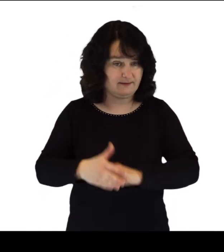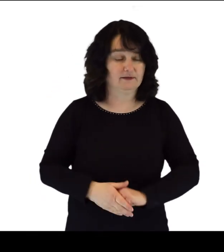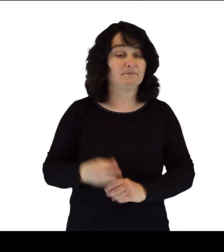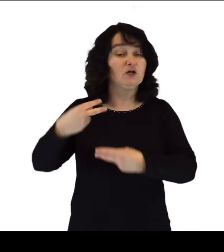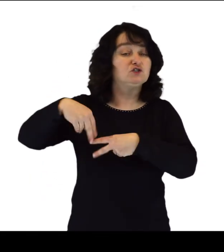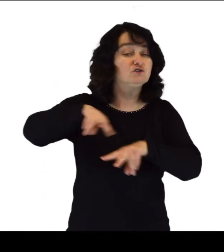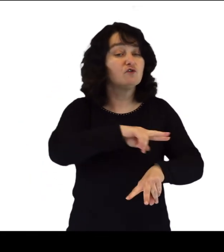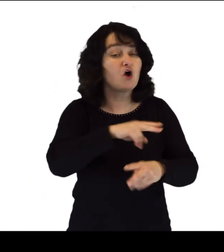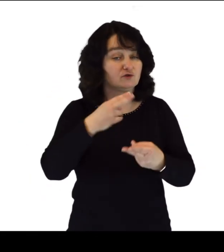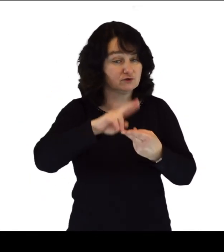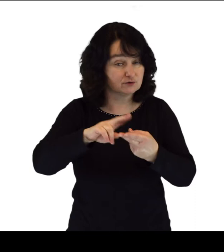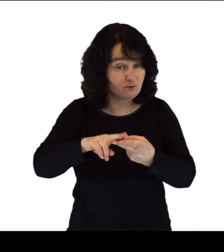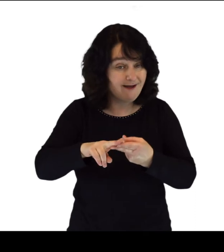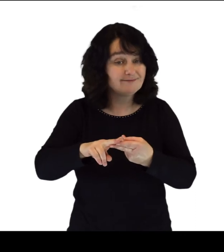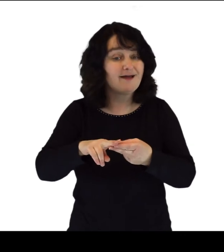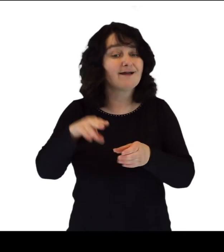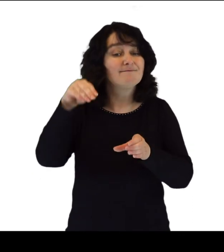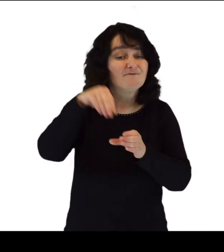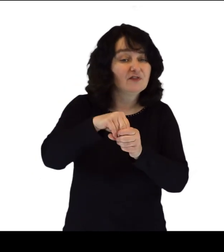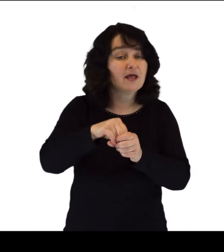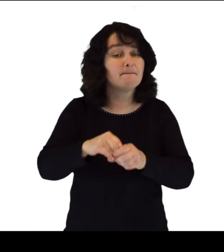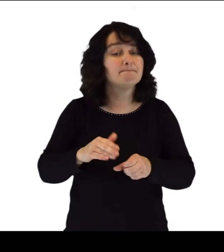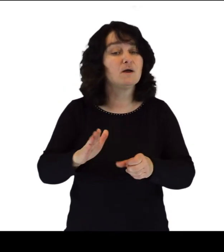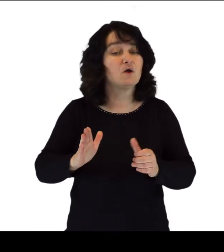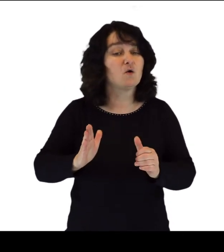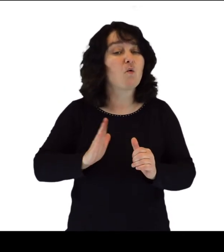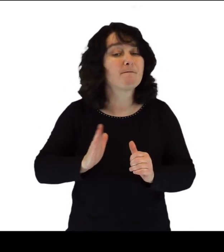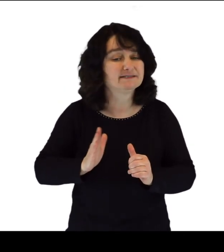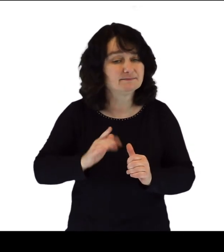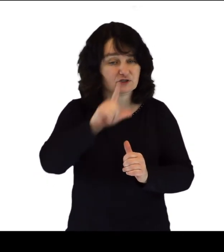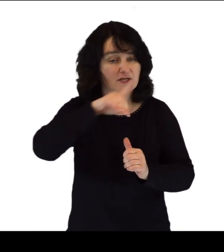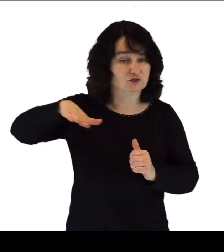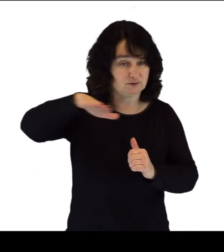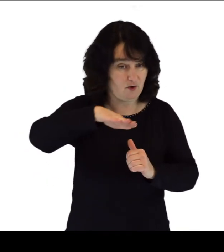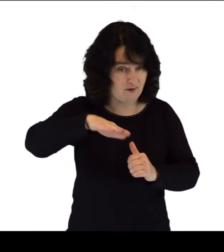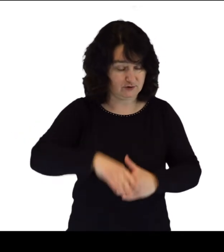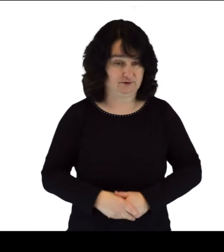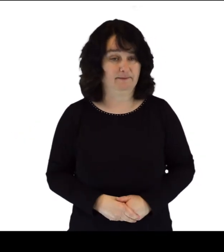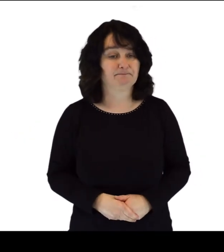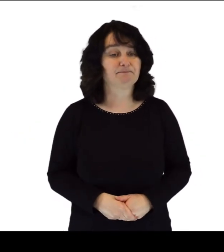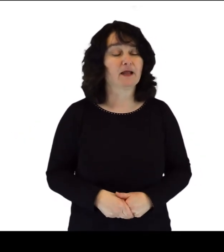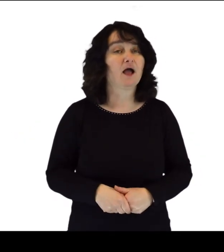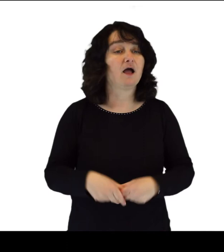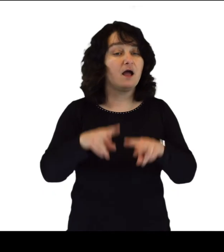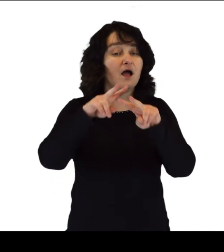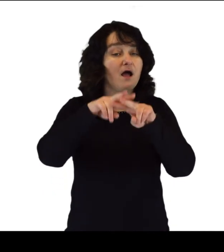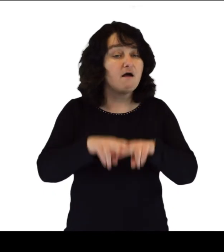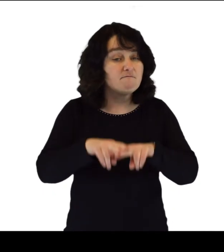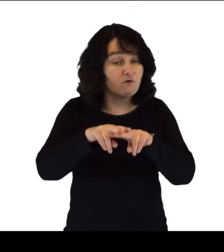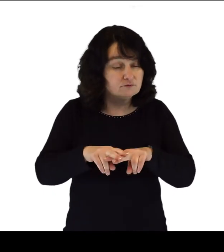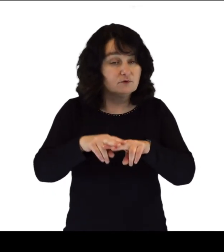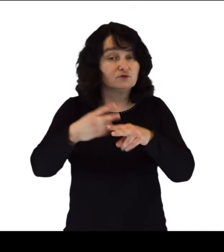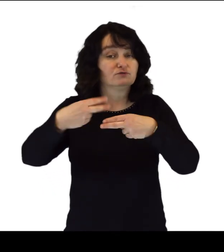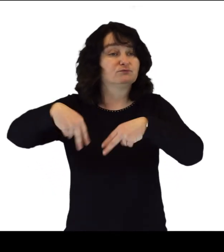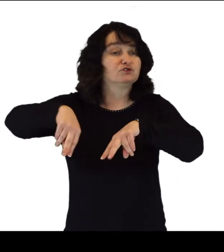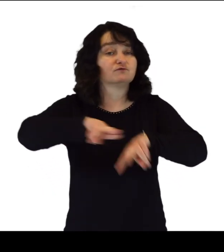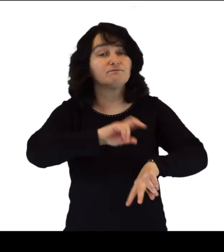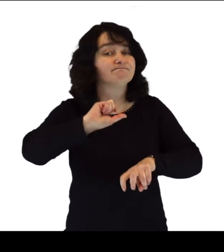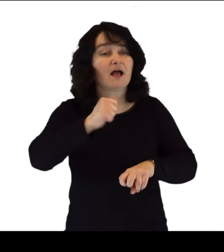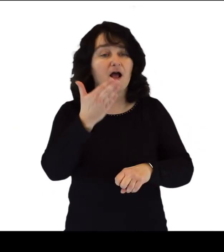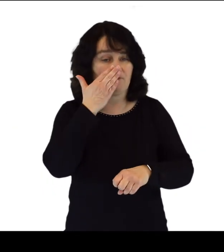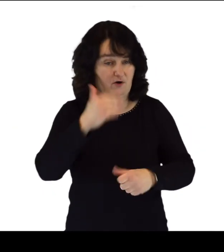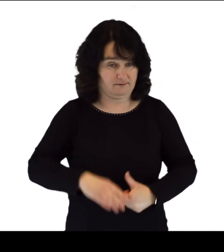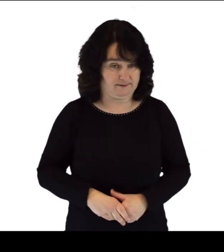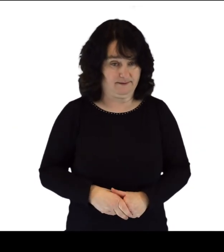Refundacja składek na ubezpieczenia społeczne Fundusz refunduje: